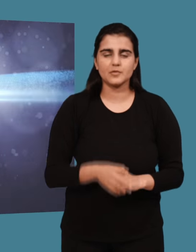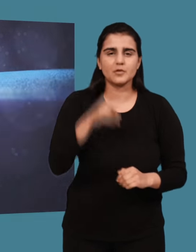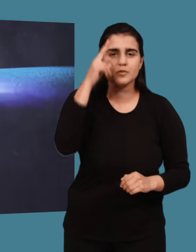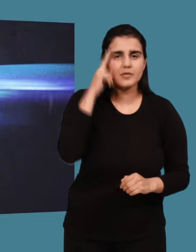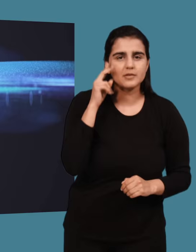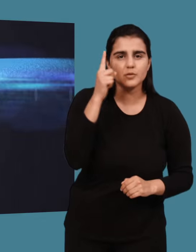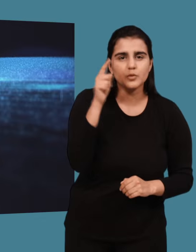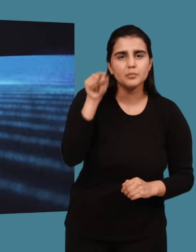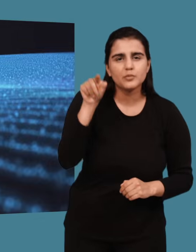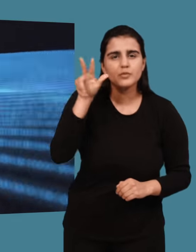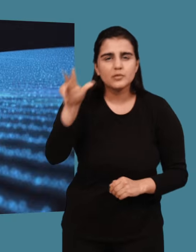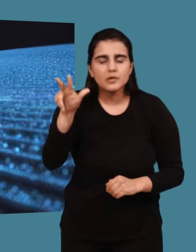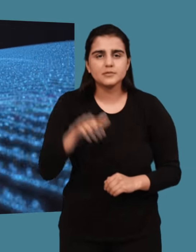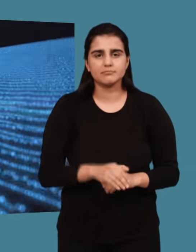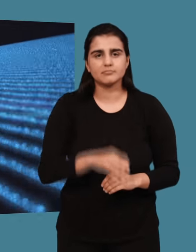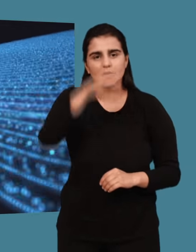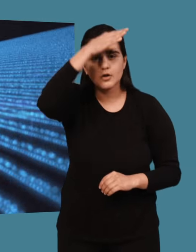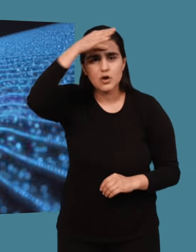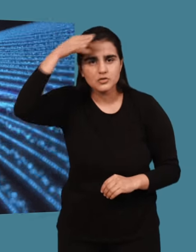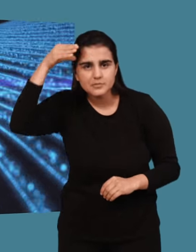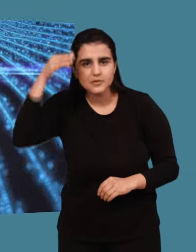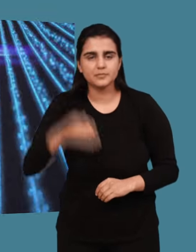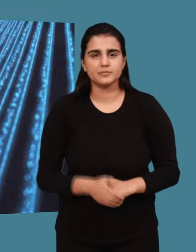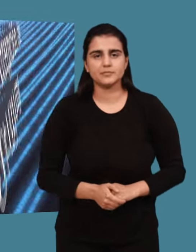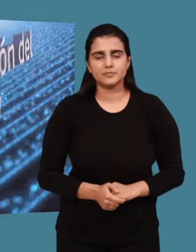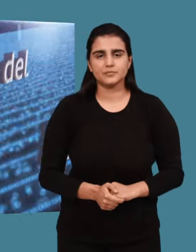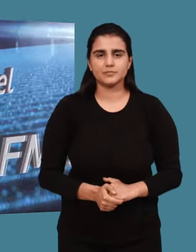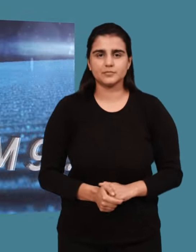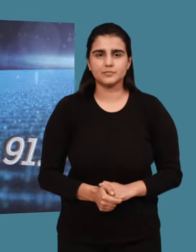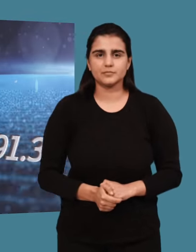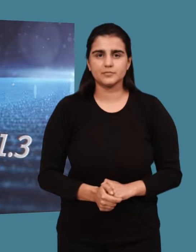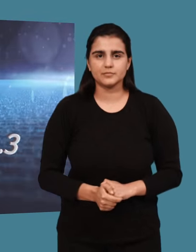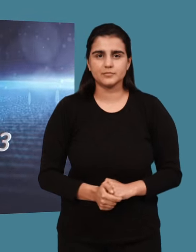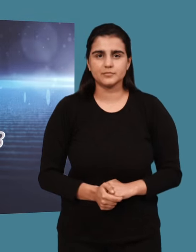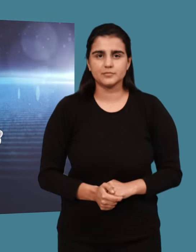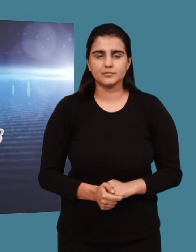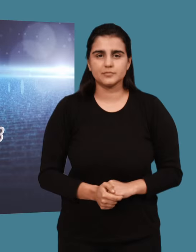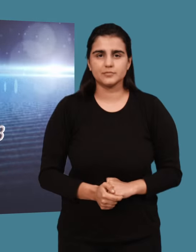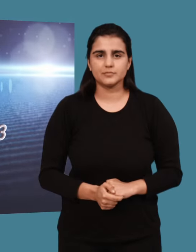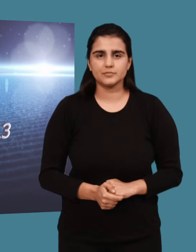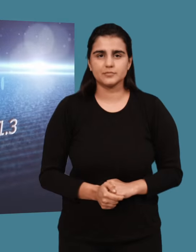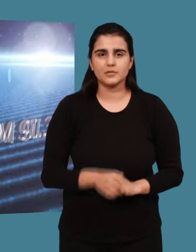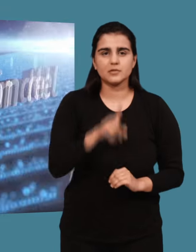FM 91.3 Concepción del Uruguay.